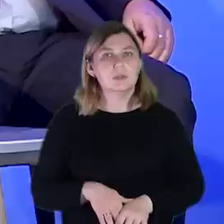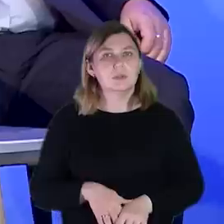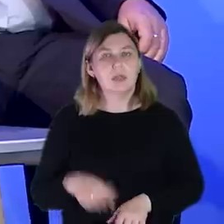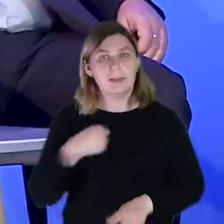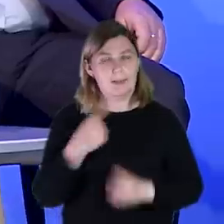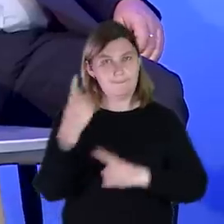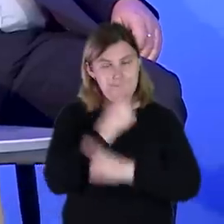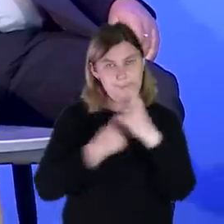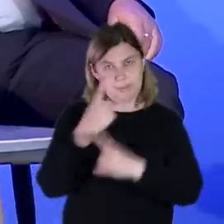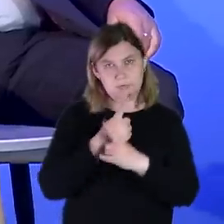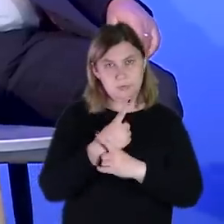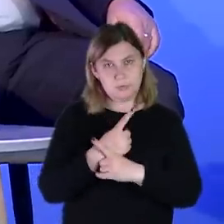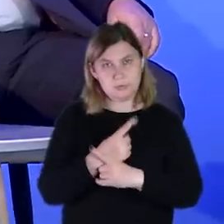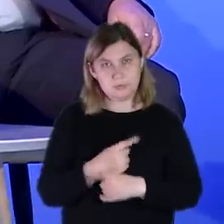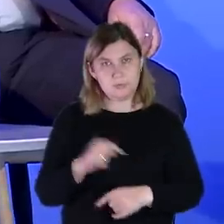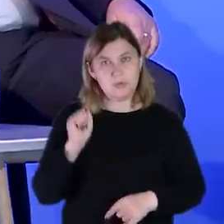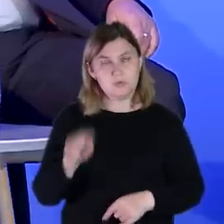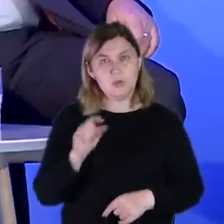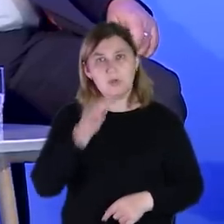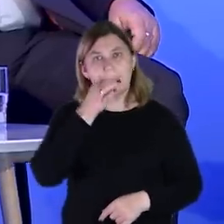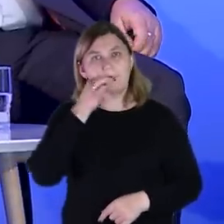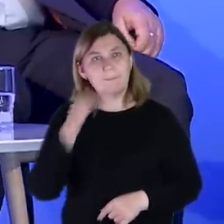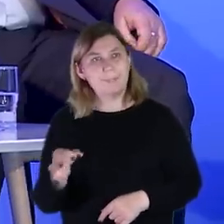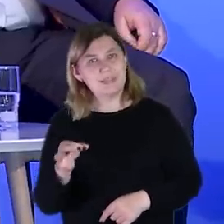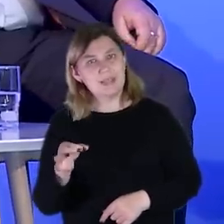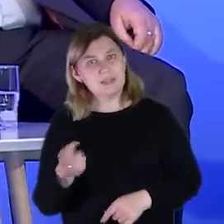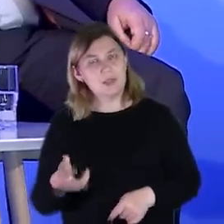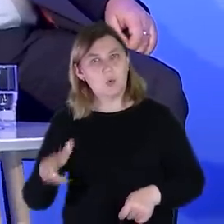Ja myślę, że to jest pytanie, które pewnie...